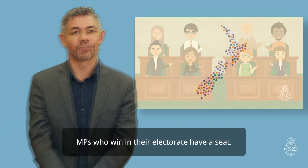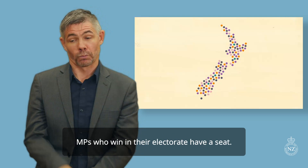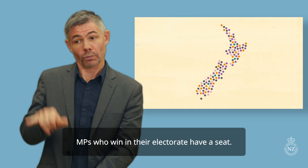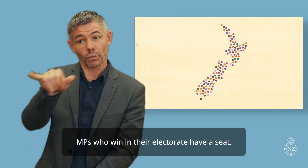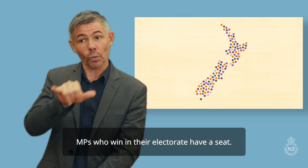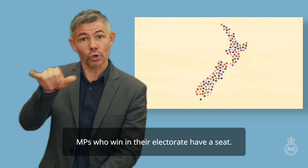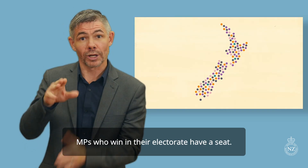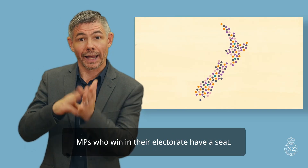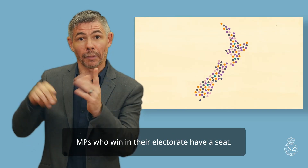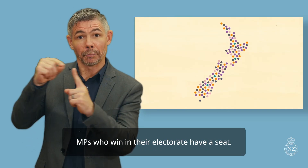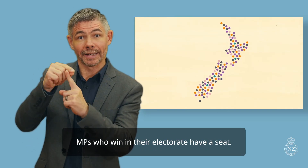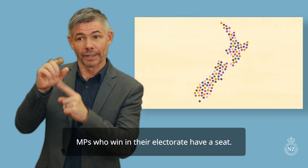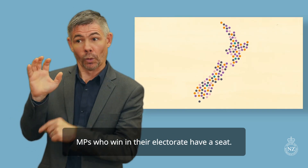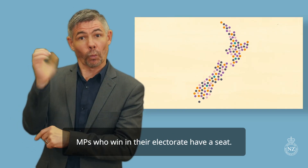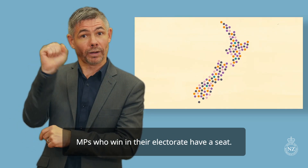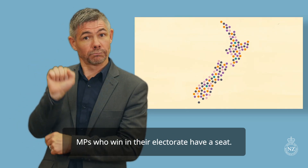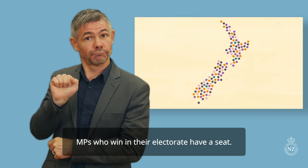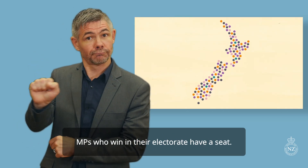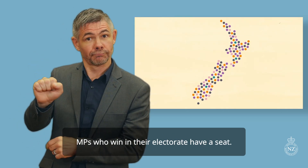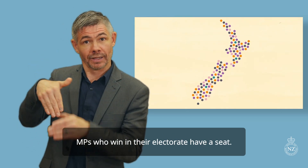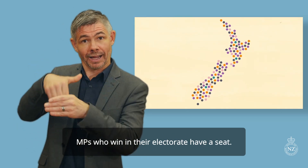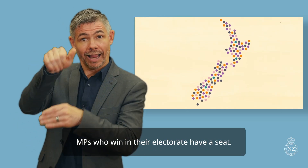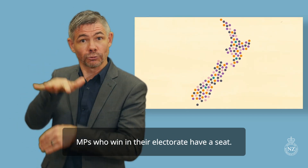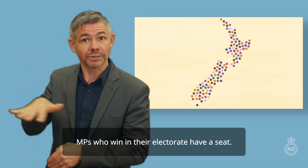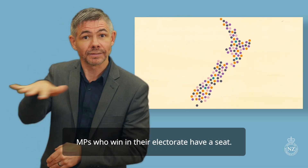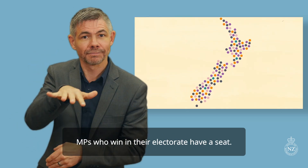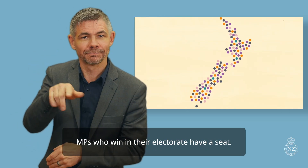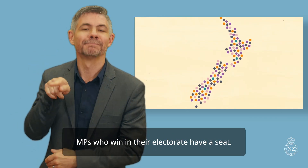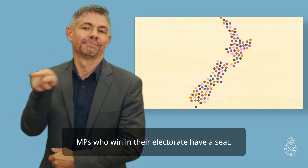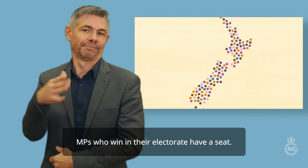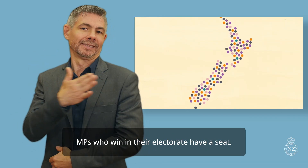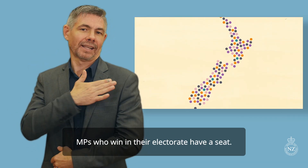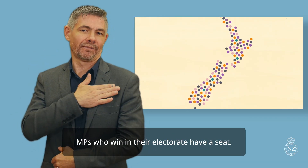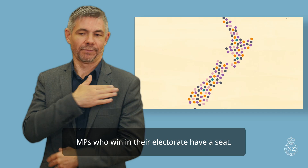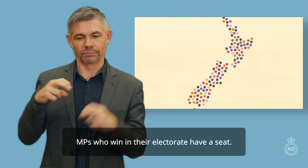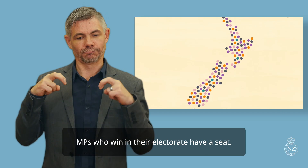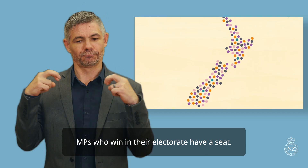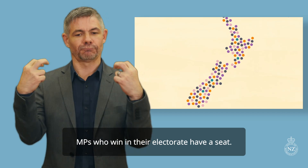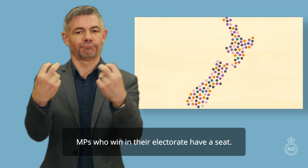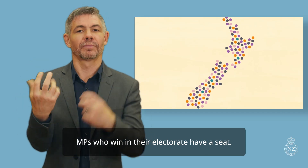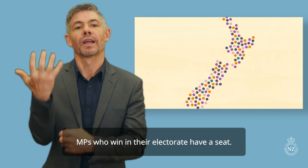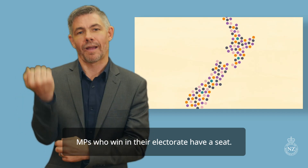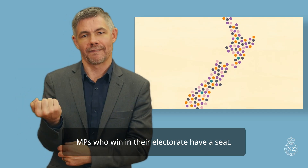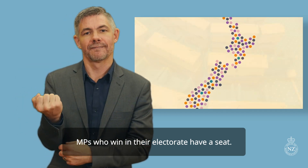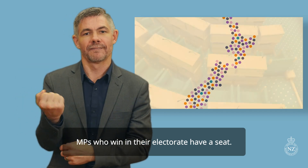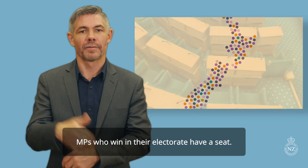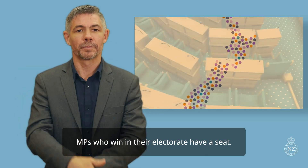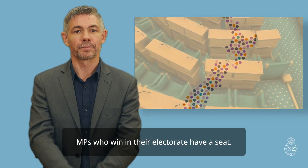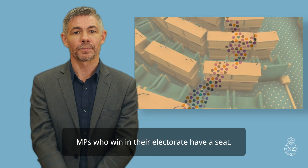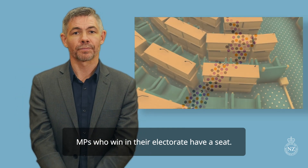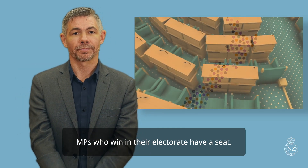Whai tūru ai ngā MP i eke i roto i ō rātou rohe pōti.